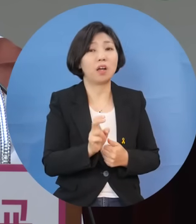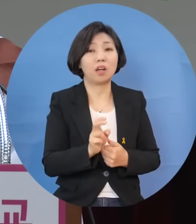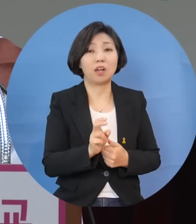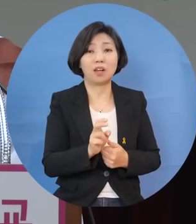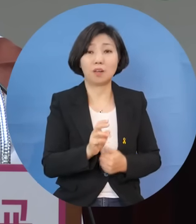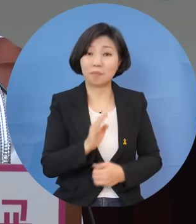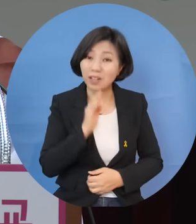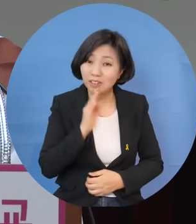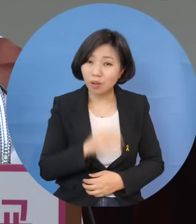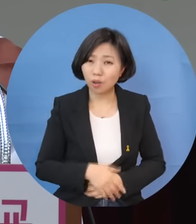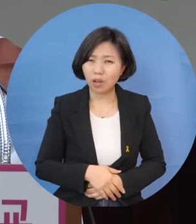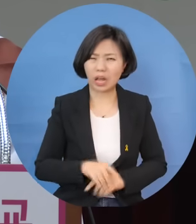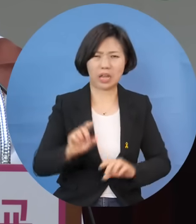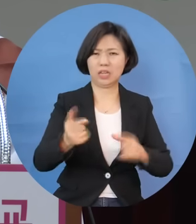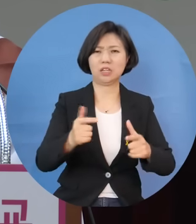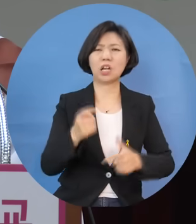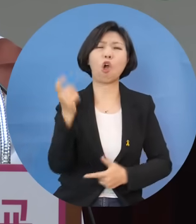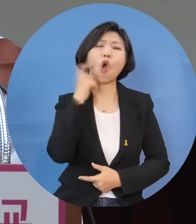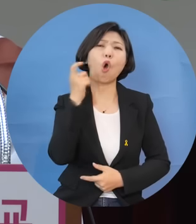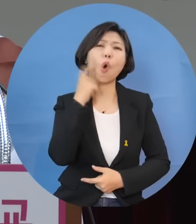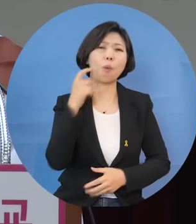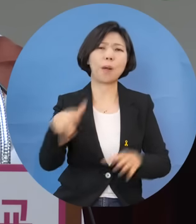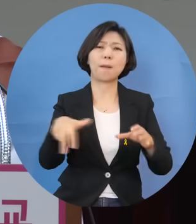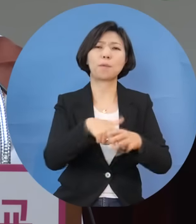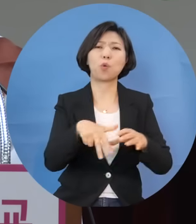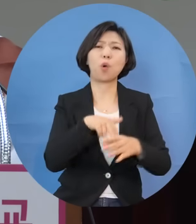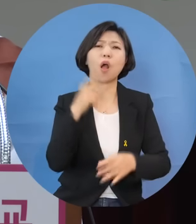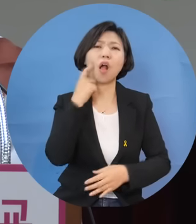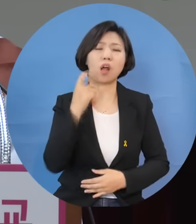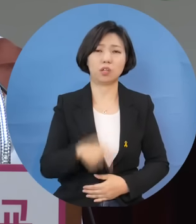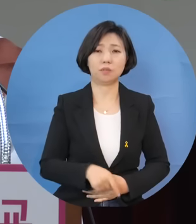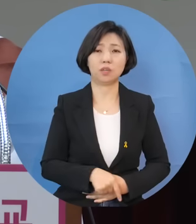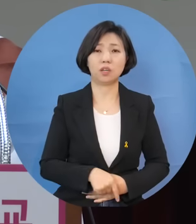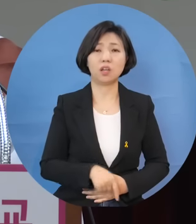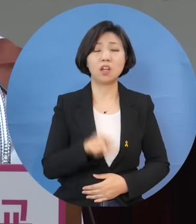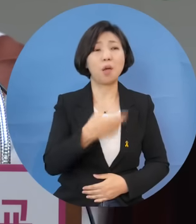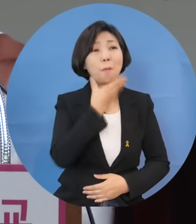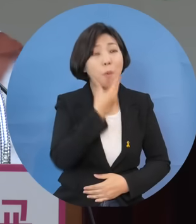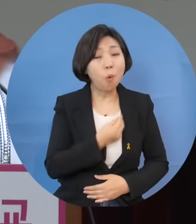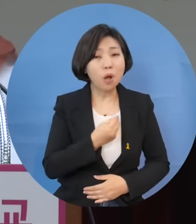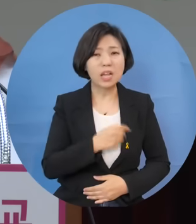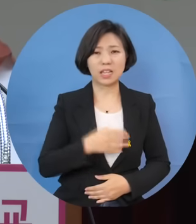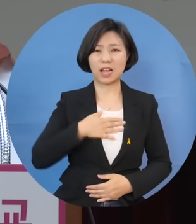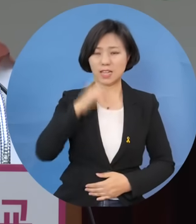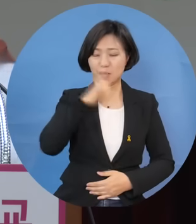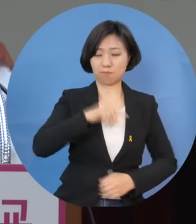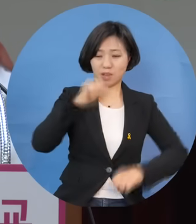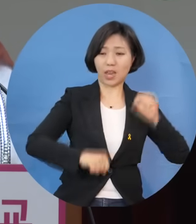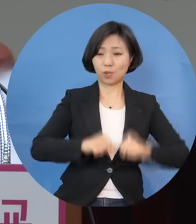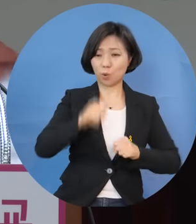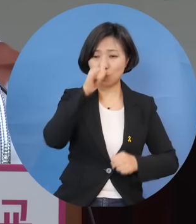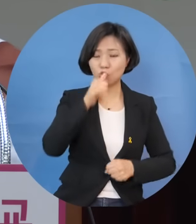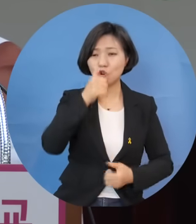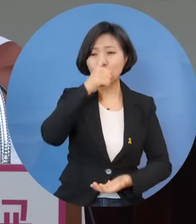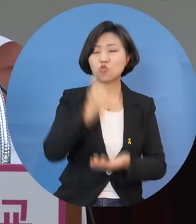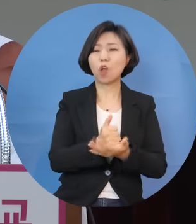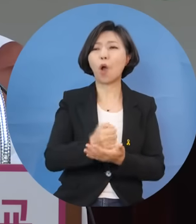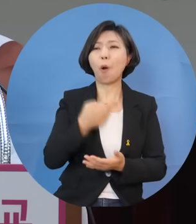제 말 이해하시겠어요? 그게 '복'이잖아요. 복. 나쁜 짓을 해놓고 벌 받지 않도록 해달라고 하잖아요.